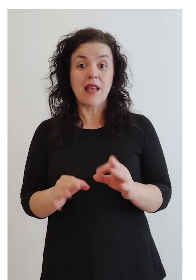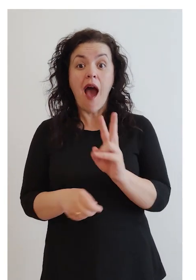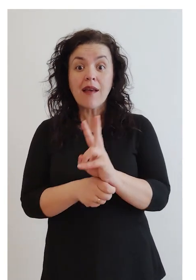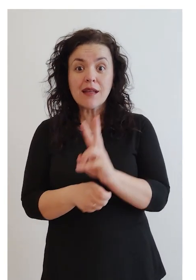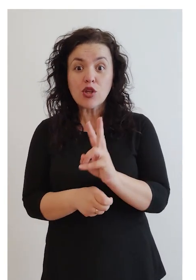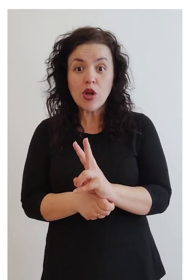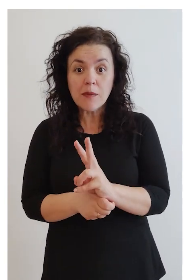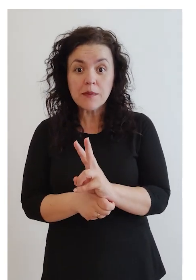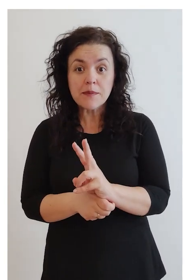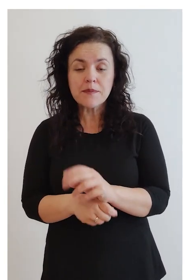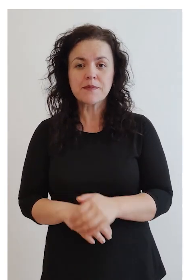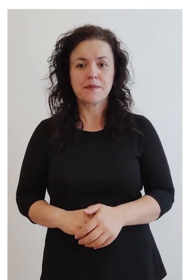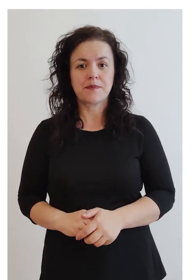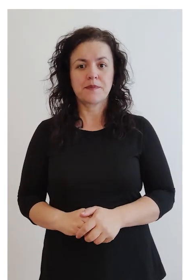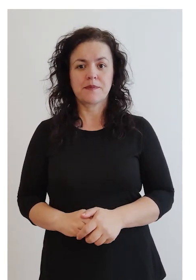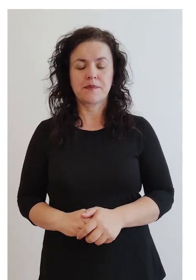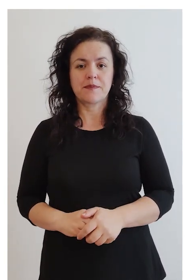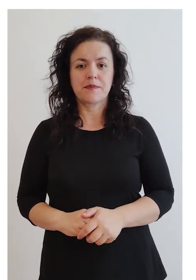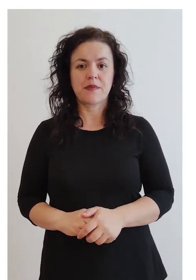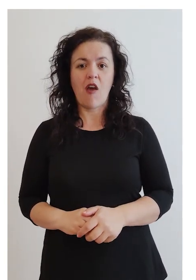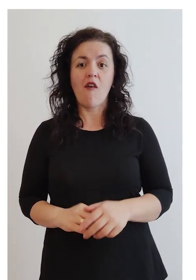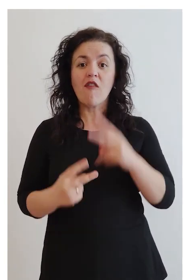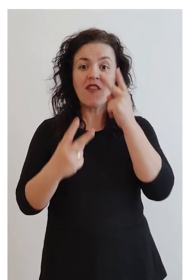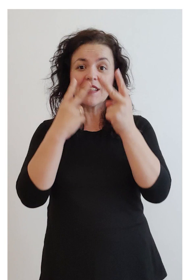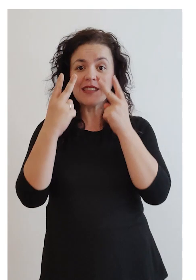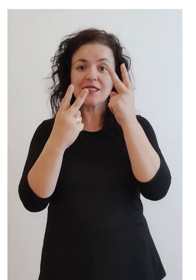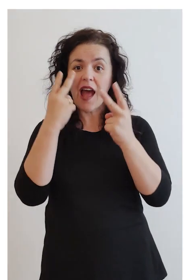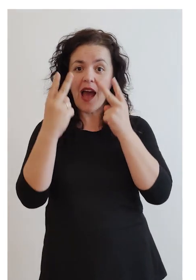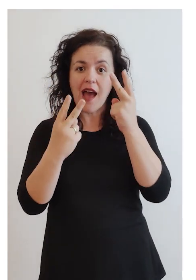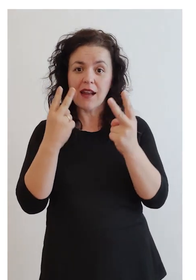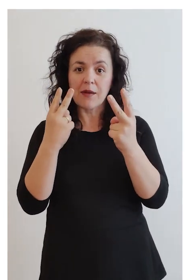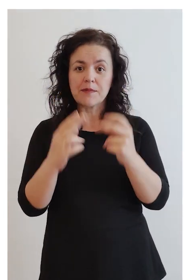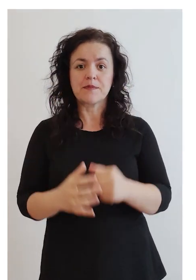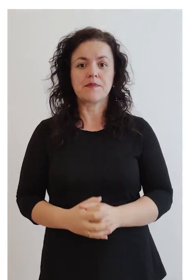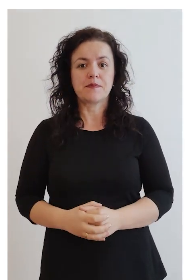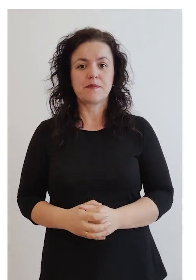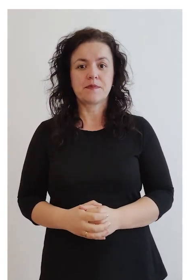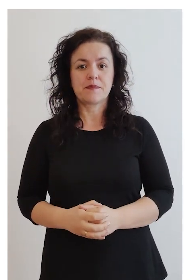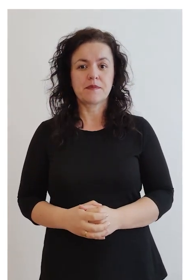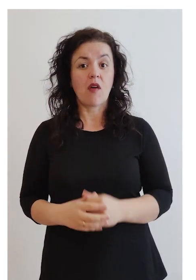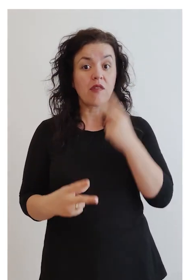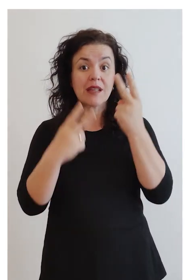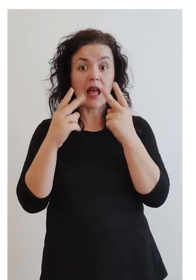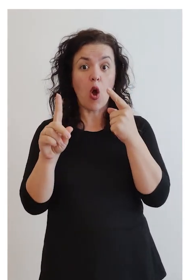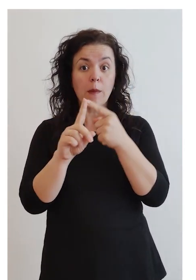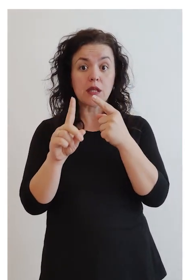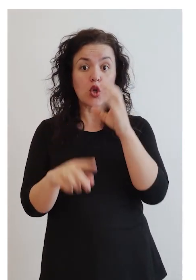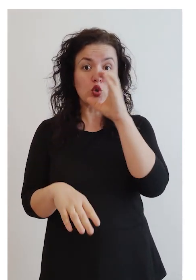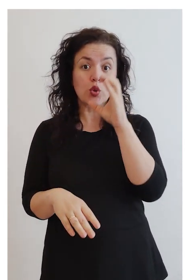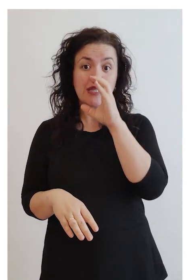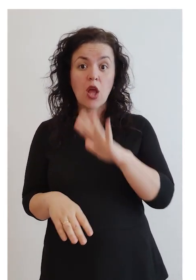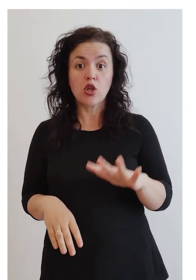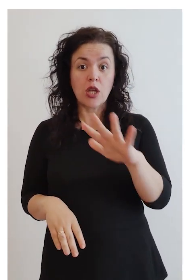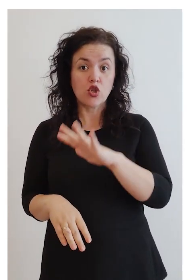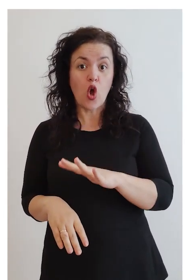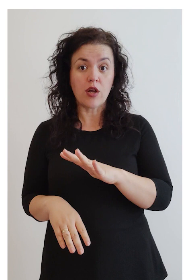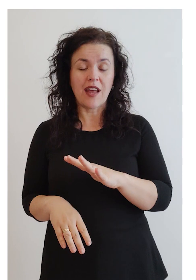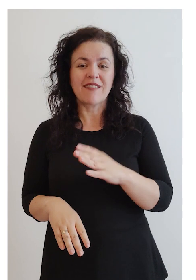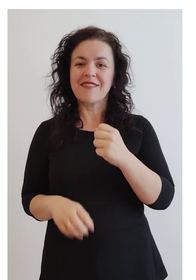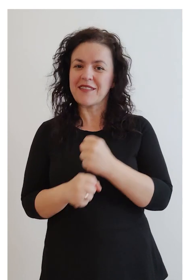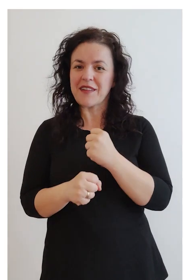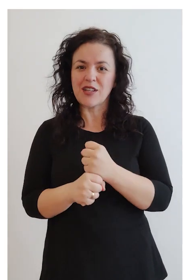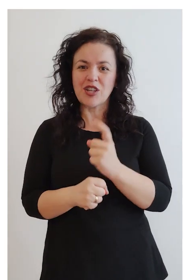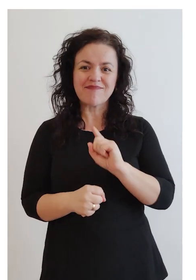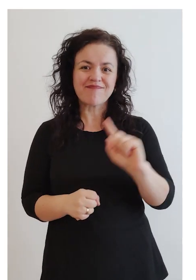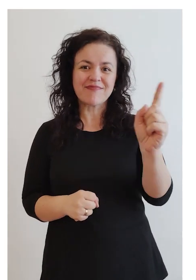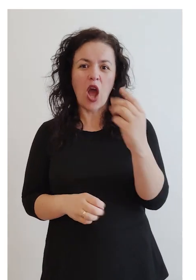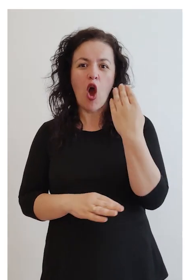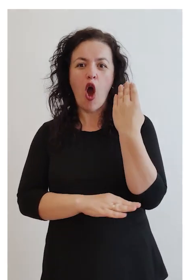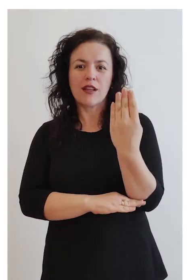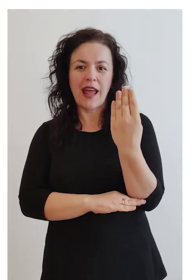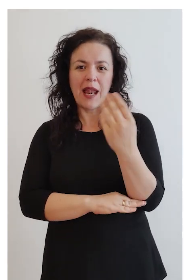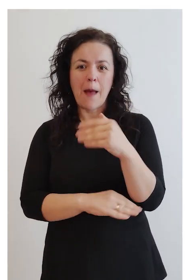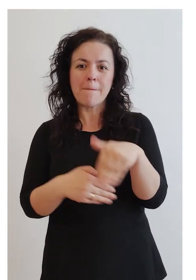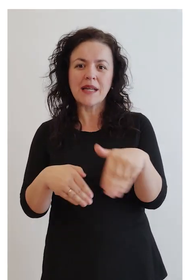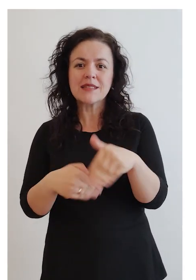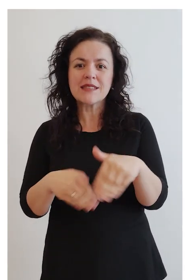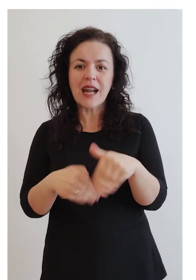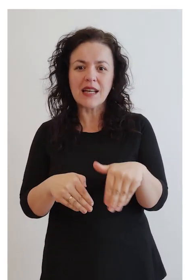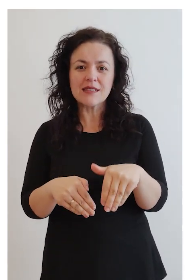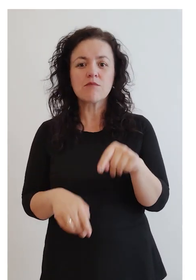Vizitarea obiectivelor turistice din zonă vă va face să ieșiți din hotel și pe străzi, ceea ce în unele zone poate reprezenta un risc de infracțiuni cu violență.